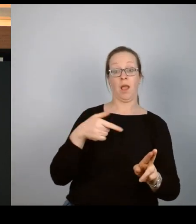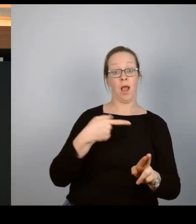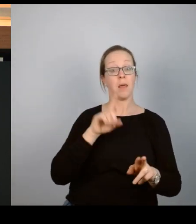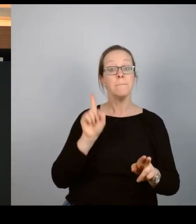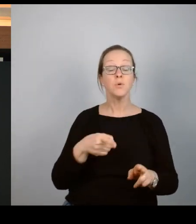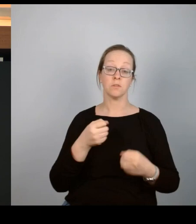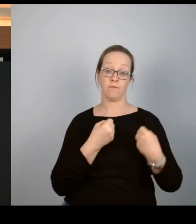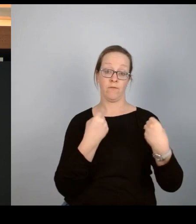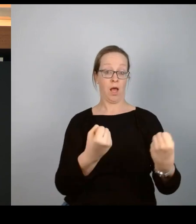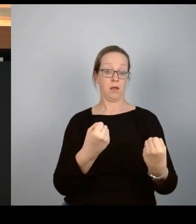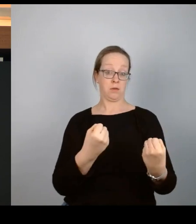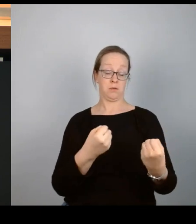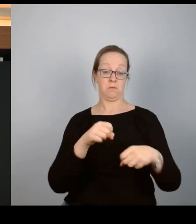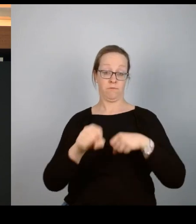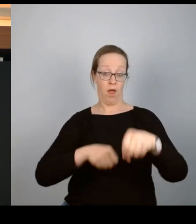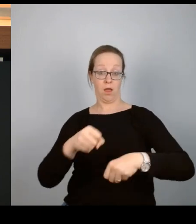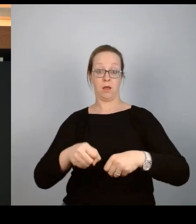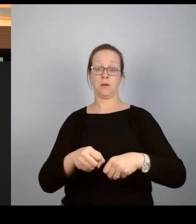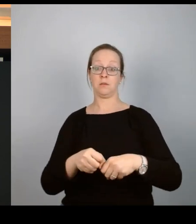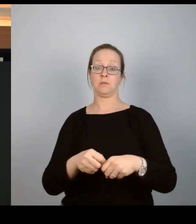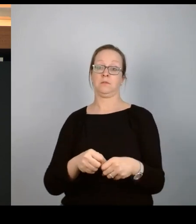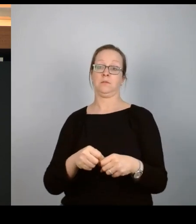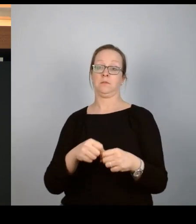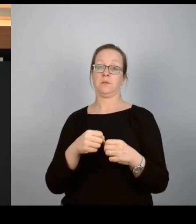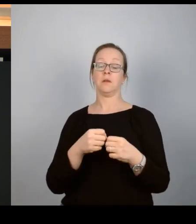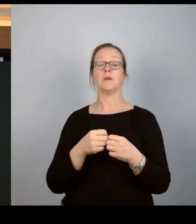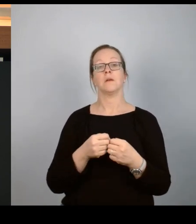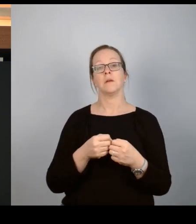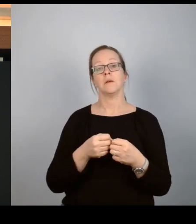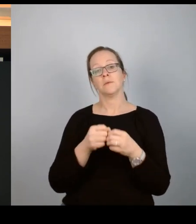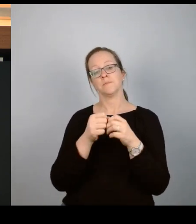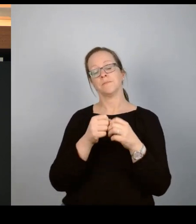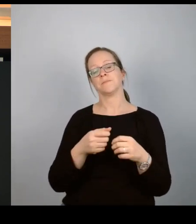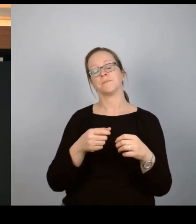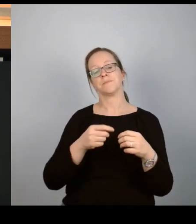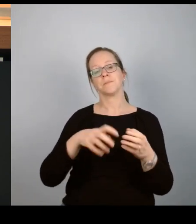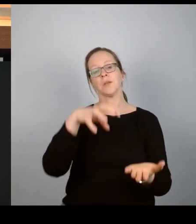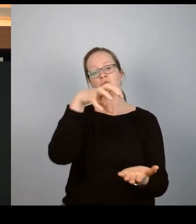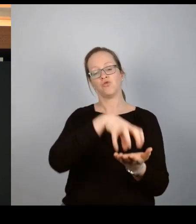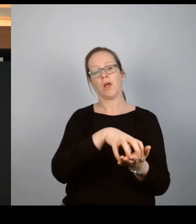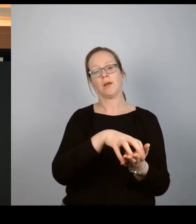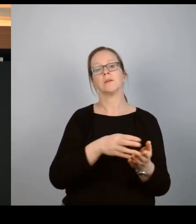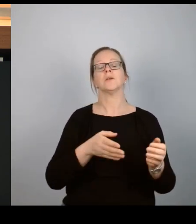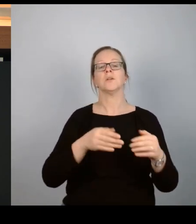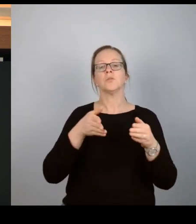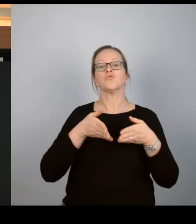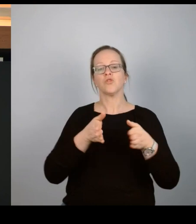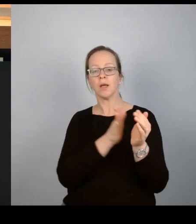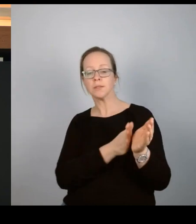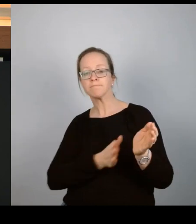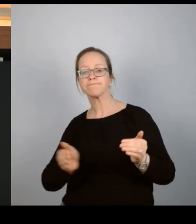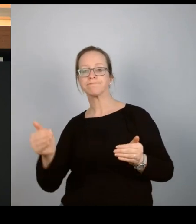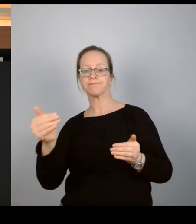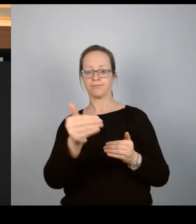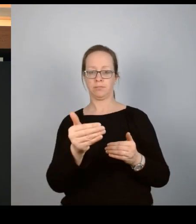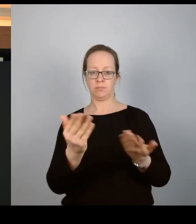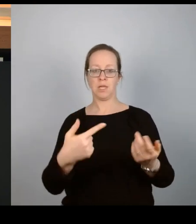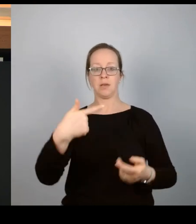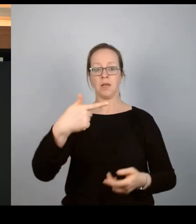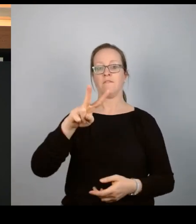Beispiel in ihrer Region, Herr Graf, die 100 den Anschluss an die 114 absolut notwendig im Nordosten dieser Stadt.